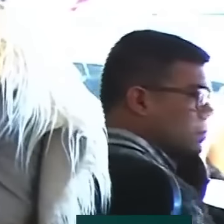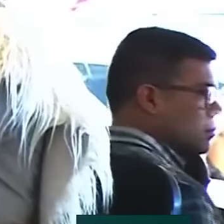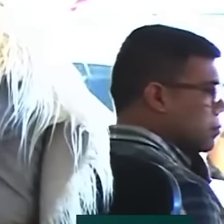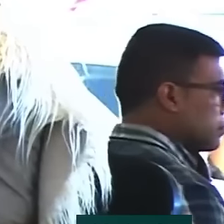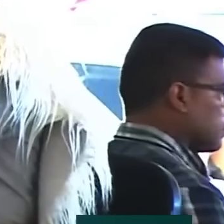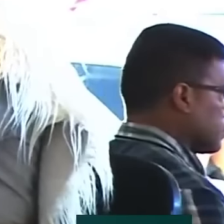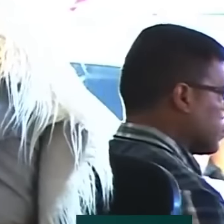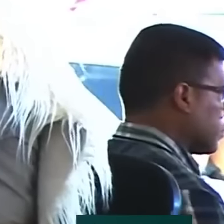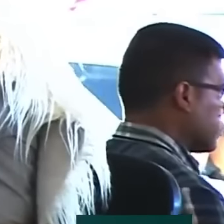indígen